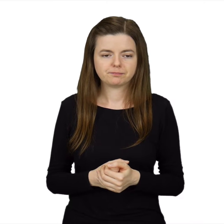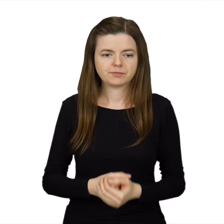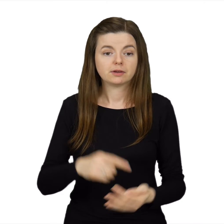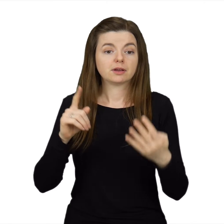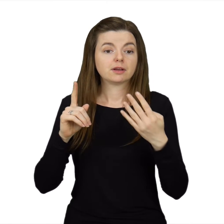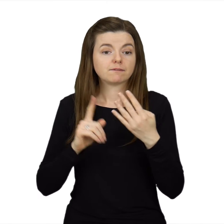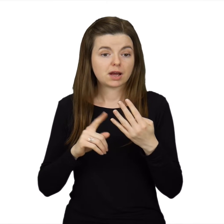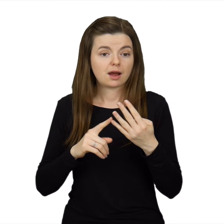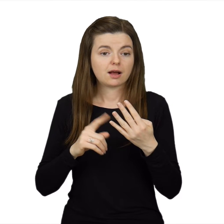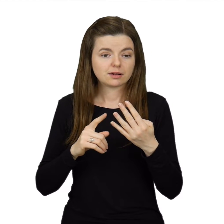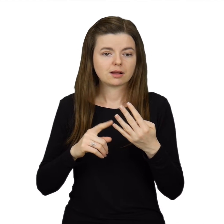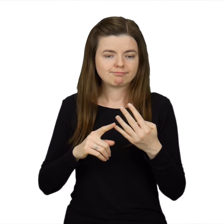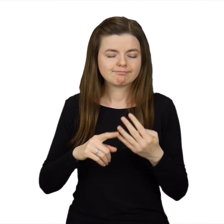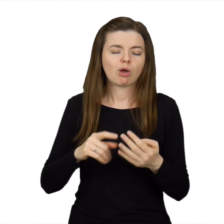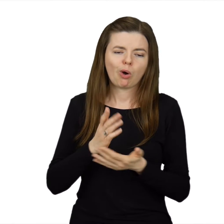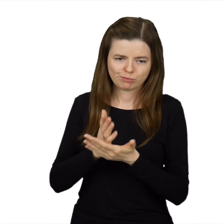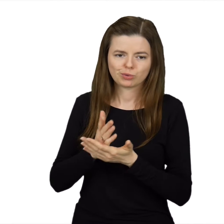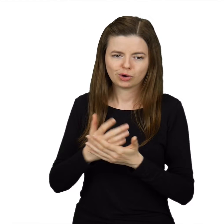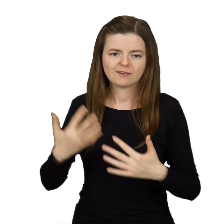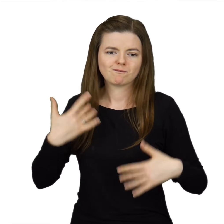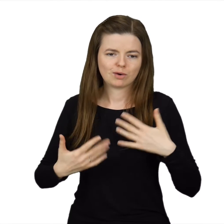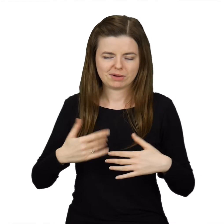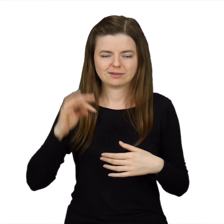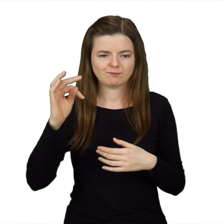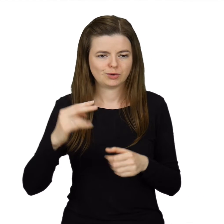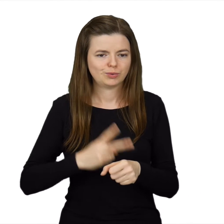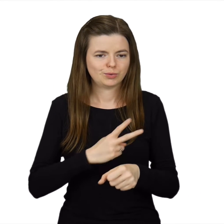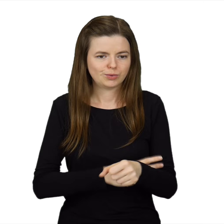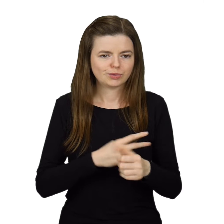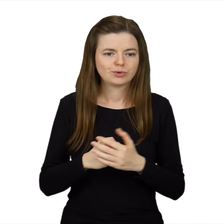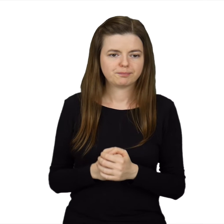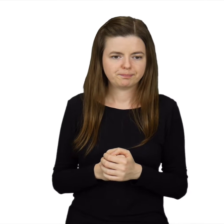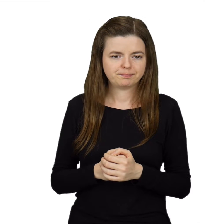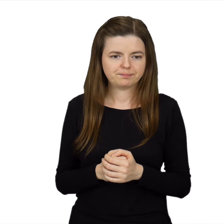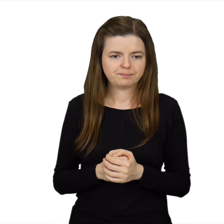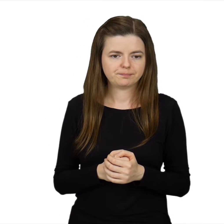zapewnienie obsługi informatycznej Urzędu,